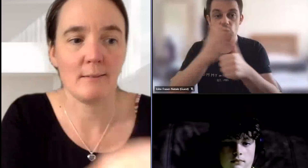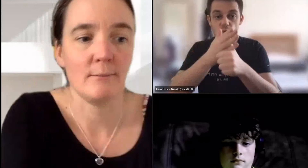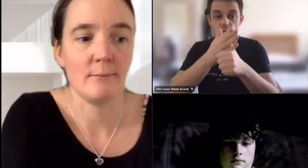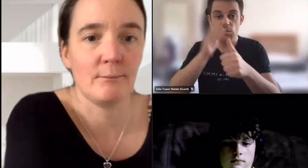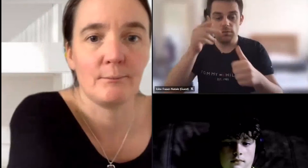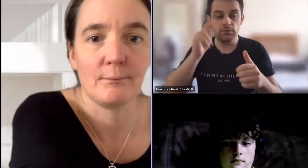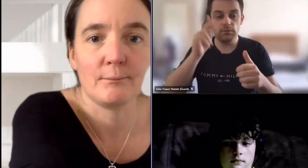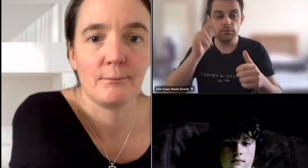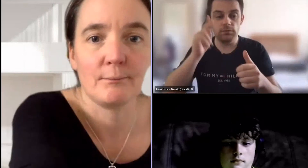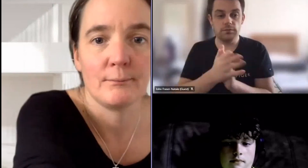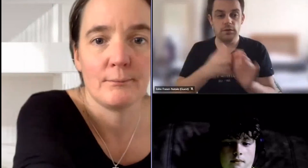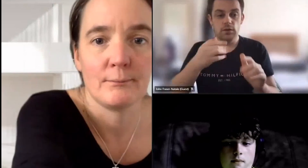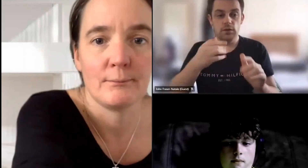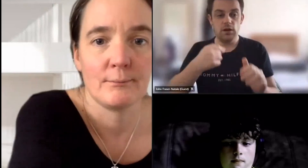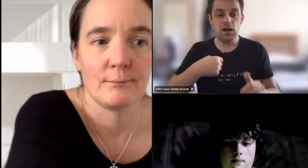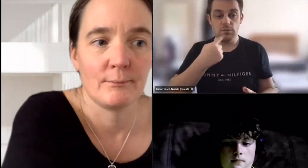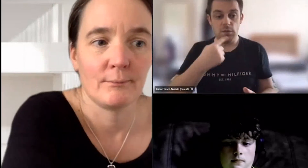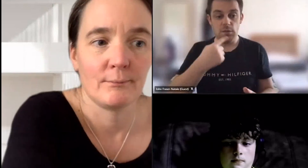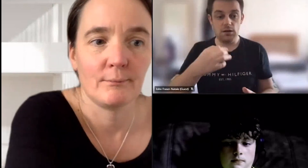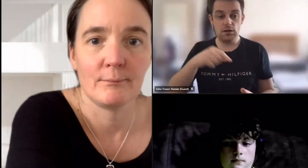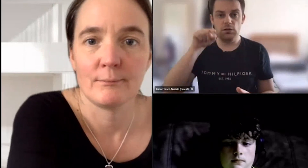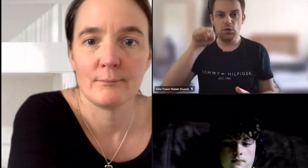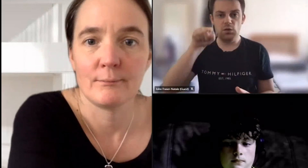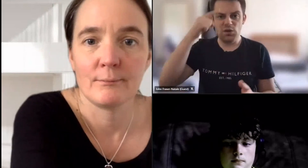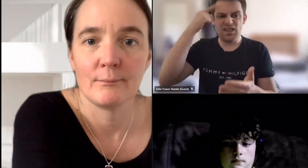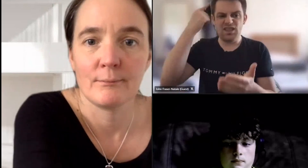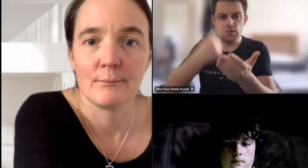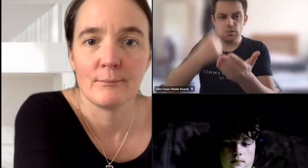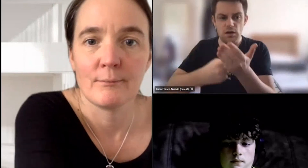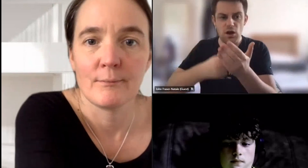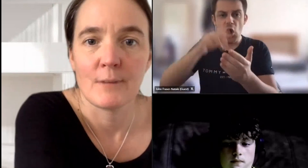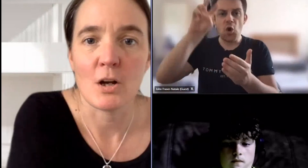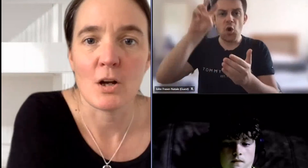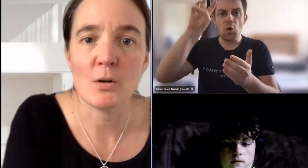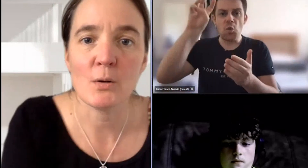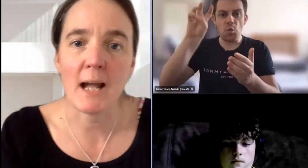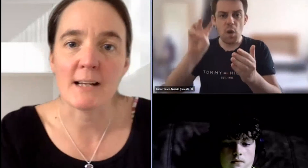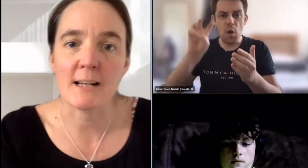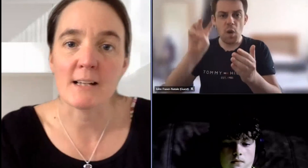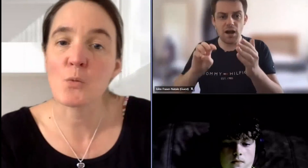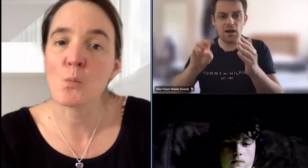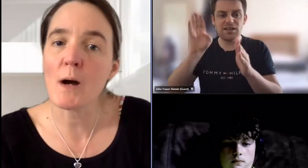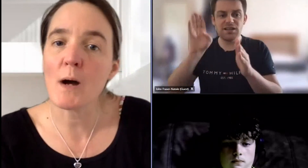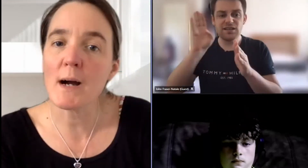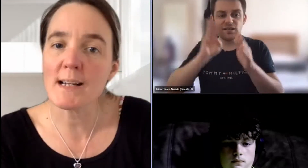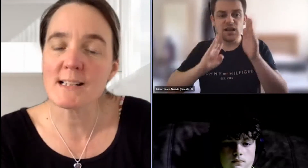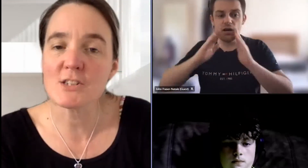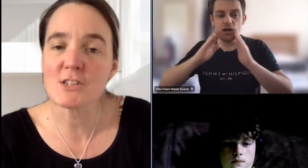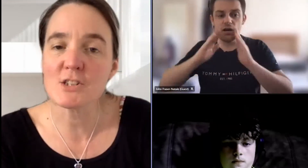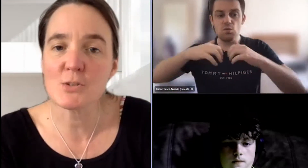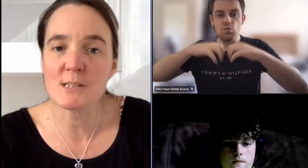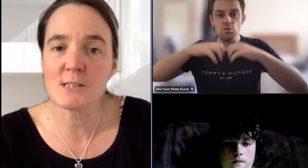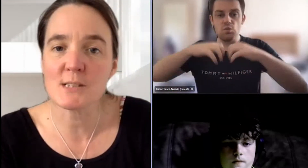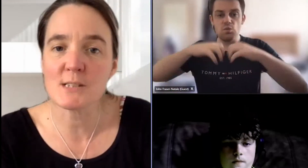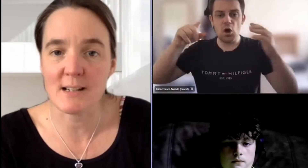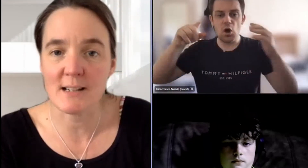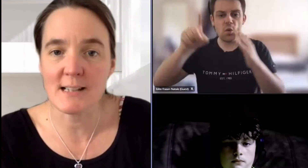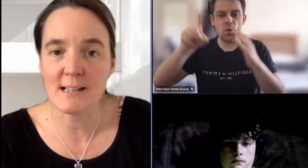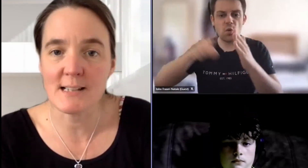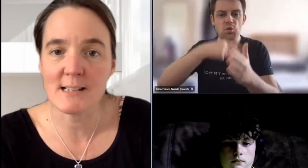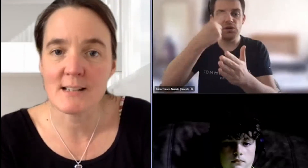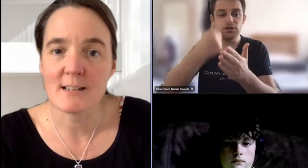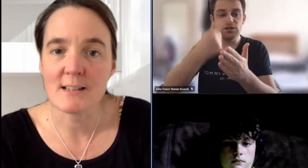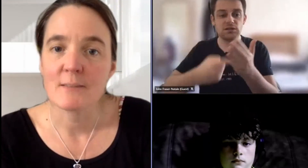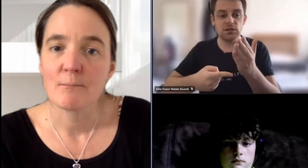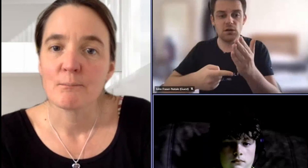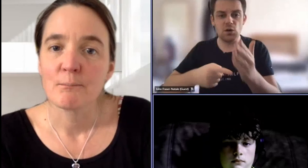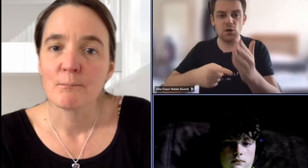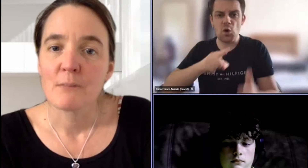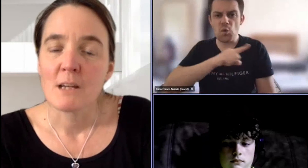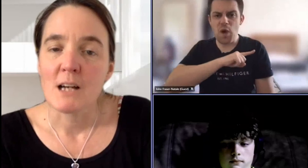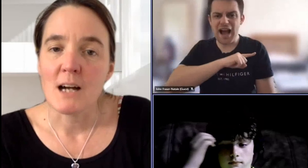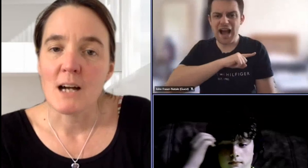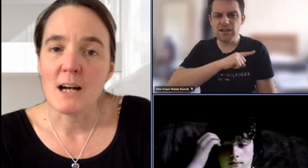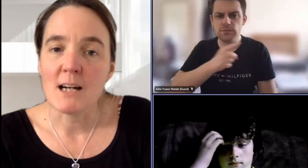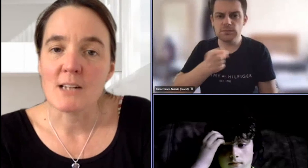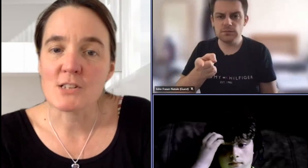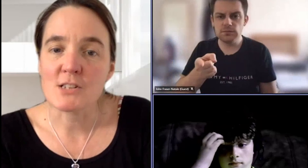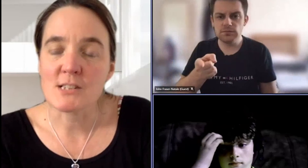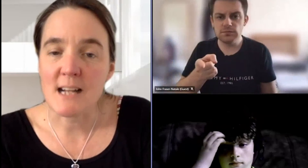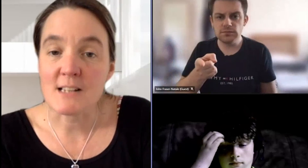Ocê, pam wnest ti benderfynu sefyll yn etholiad Senedd Ieuenctid Cymru?